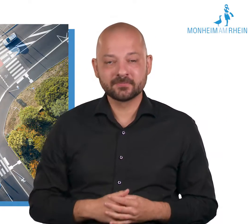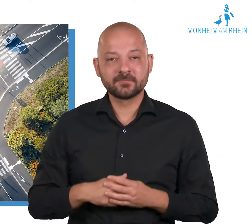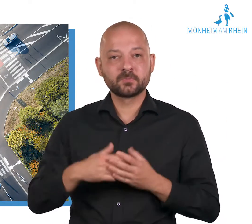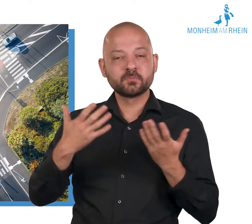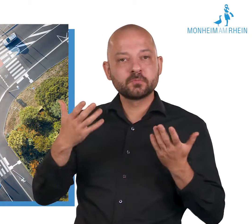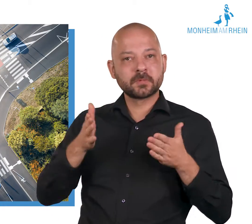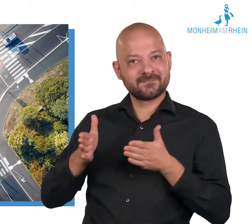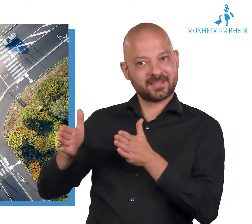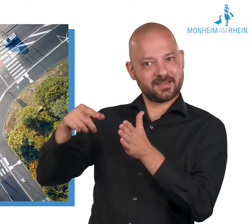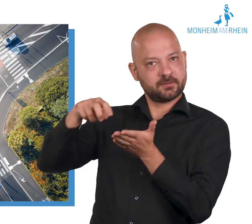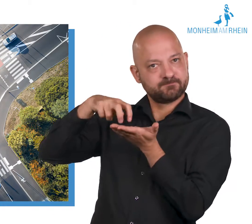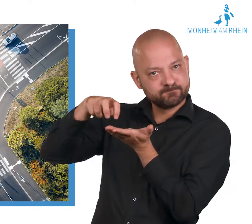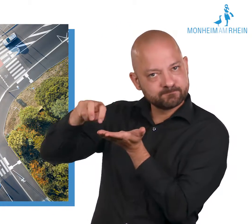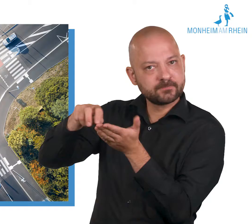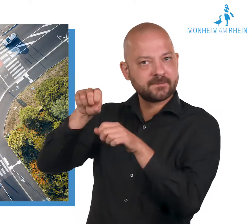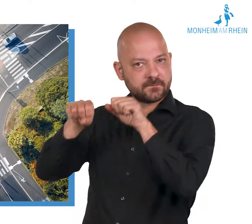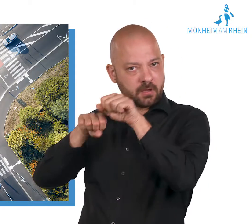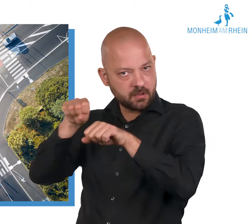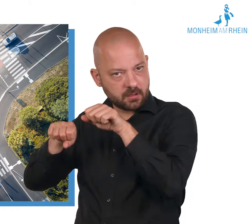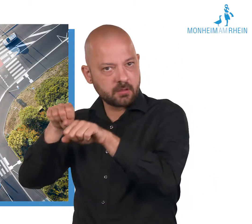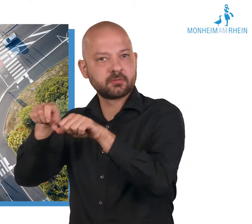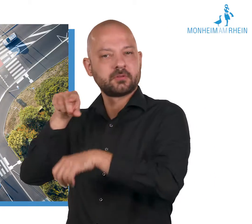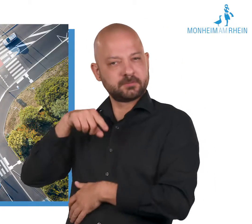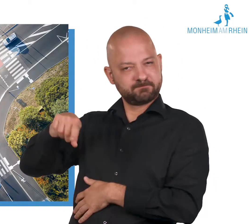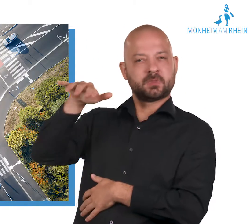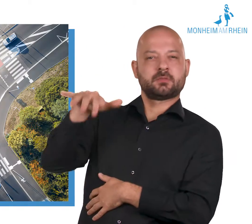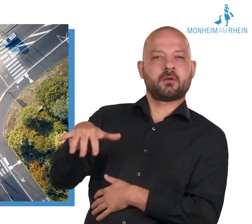Auf dem Geh- und Radweg wartet ein